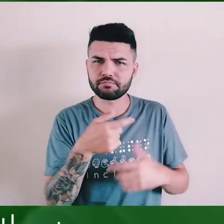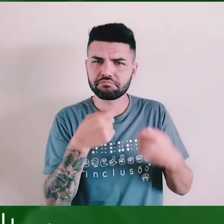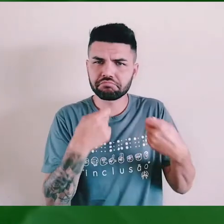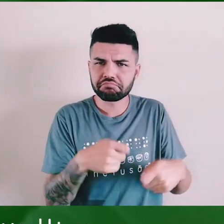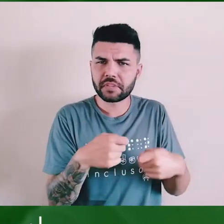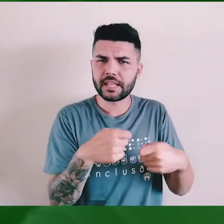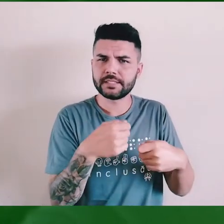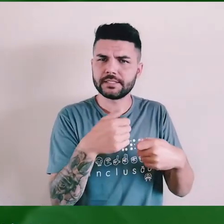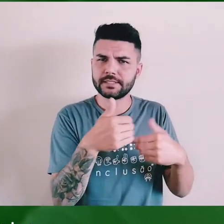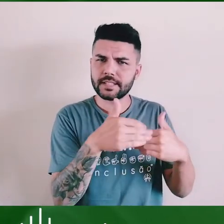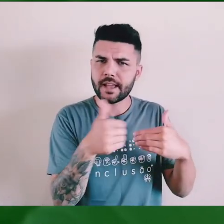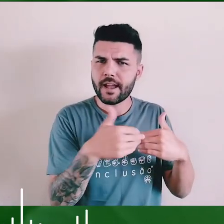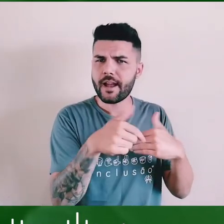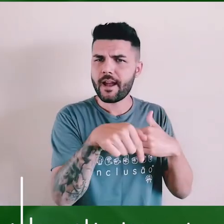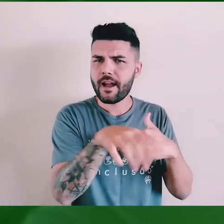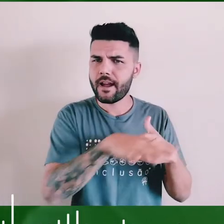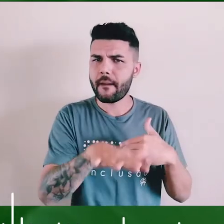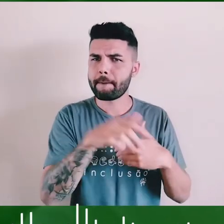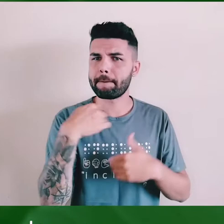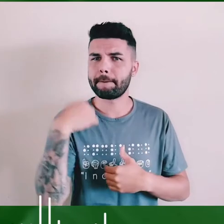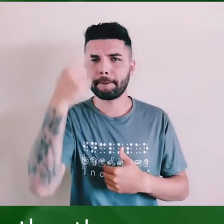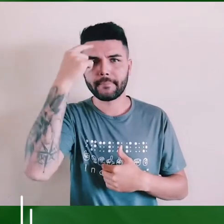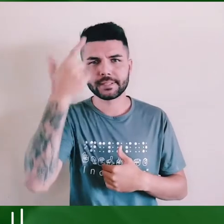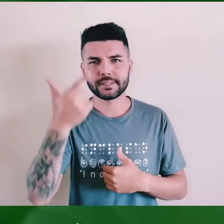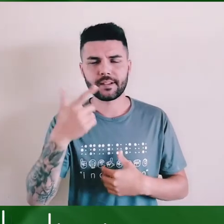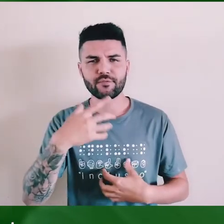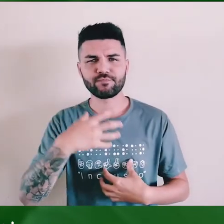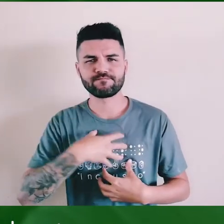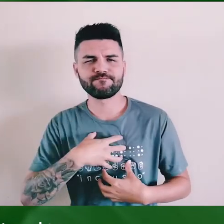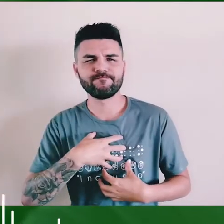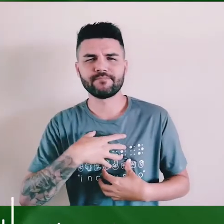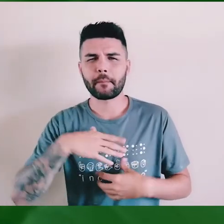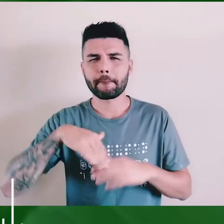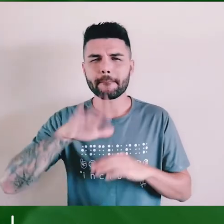que a gente tem e tenta pensar na forma mais criativa de fazer com que essa demanda seja